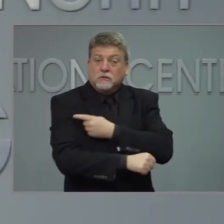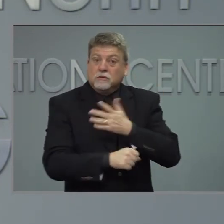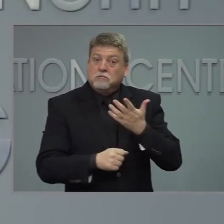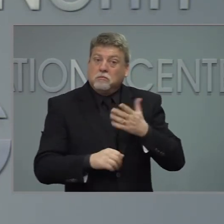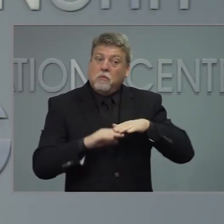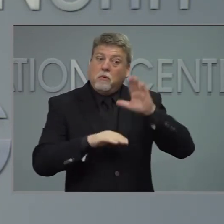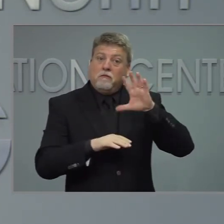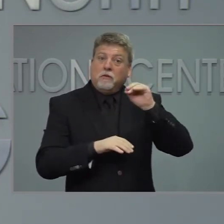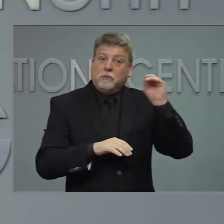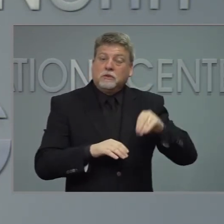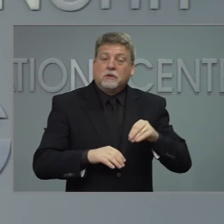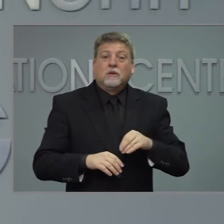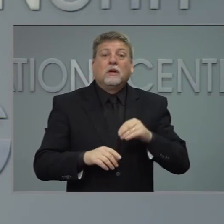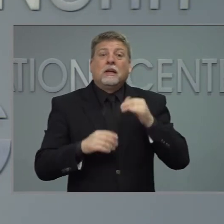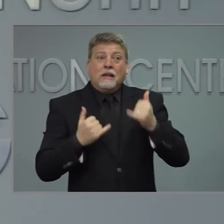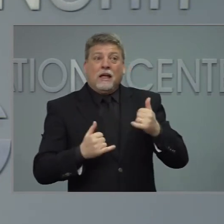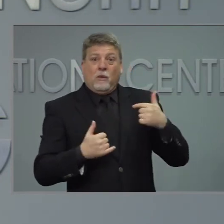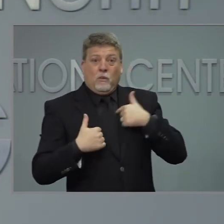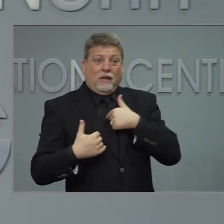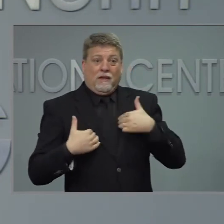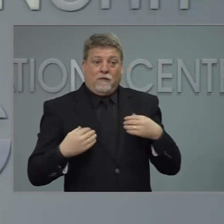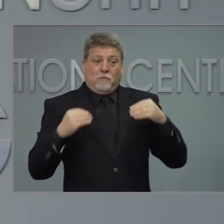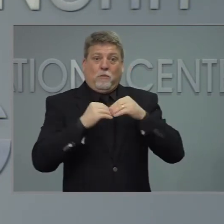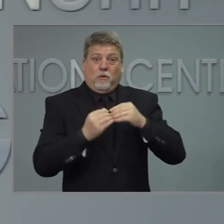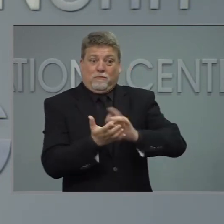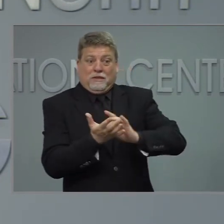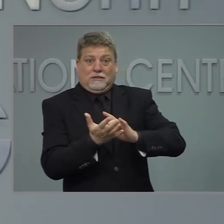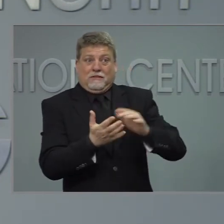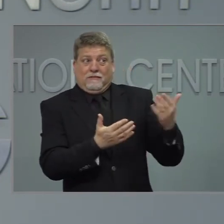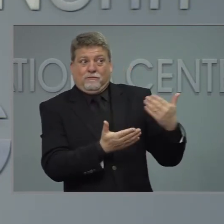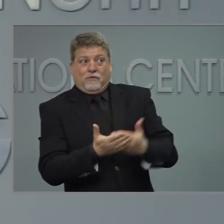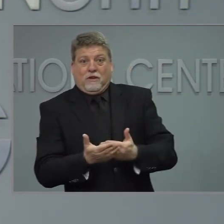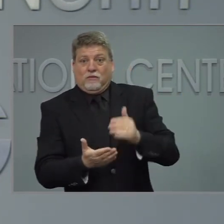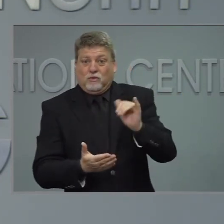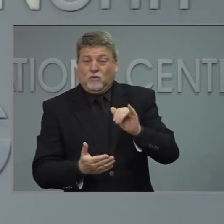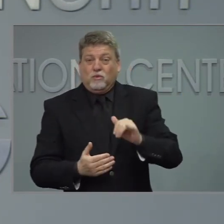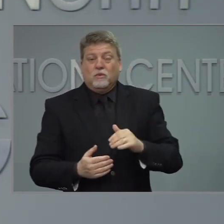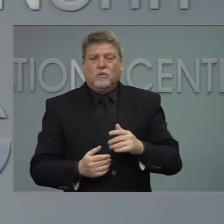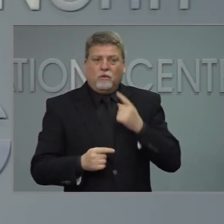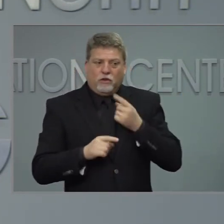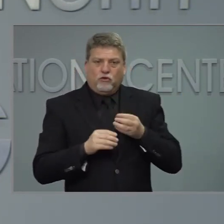Casi la mitad de ellos han sido vacunadas. Habrá ya temas más vacuna que está llegando el